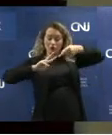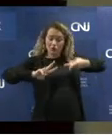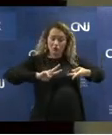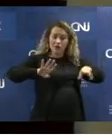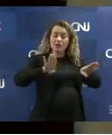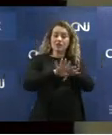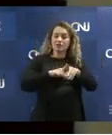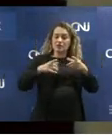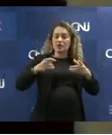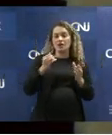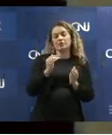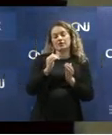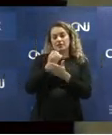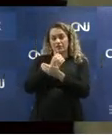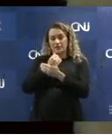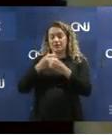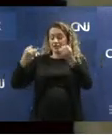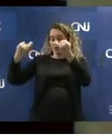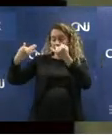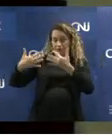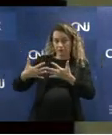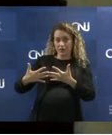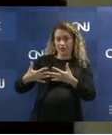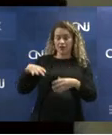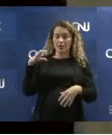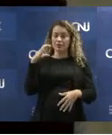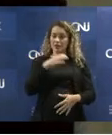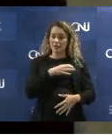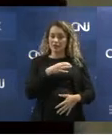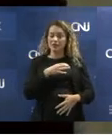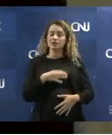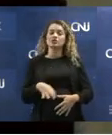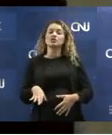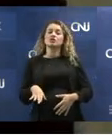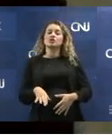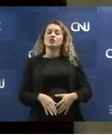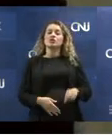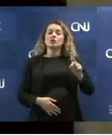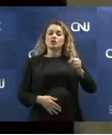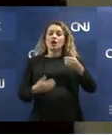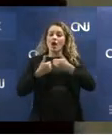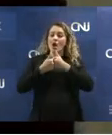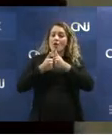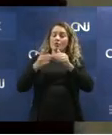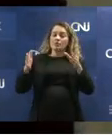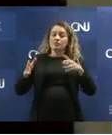Diante disso, pontua se que, brevemente, fazendo menção à manifestação, já juntada